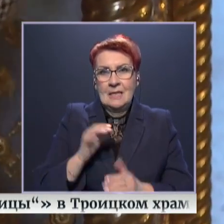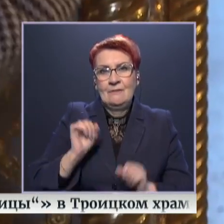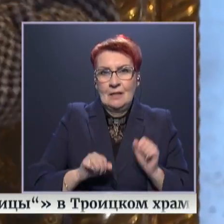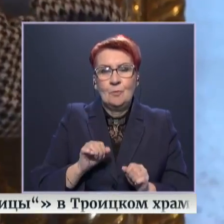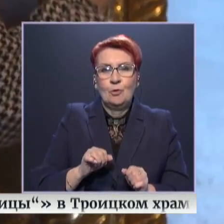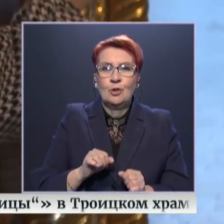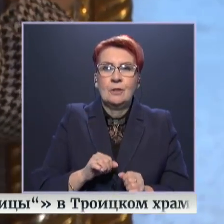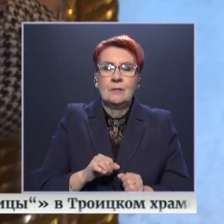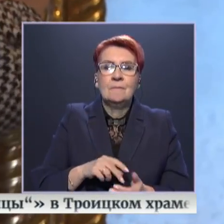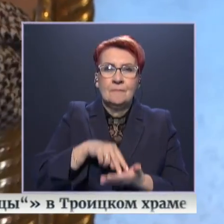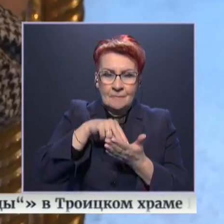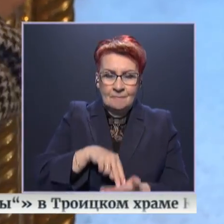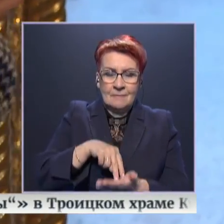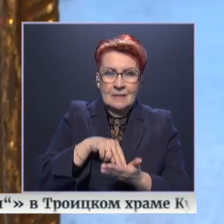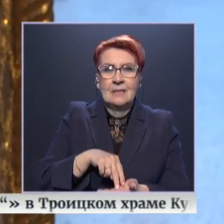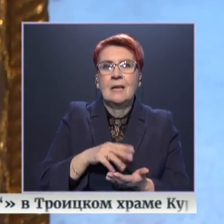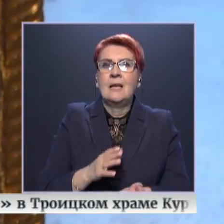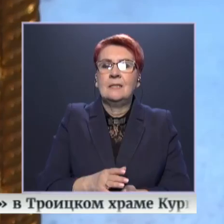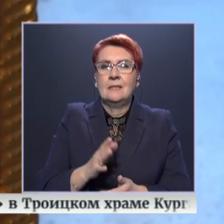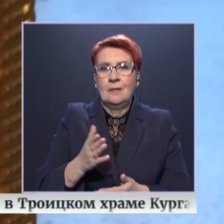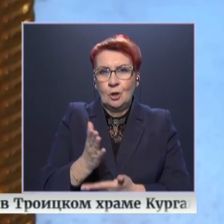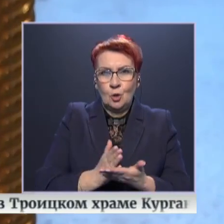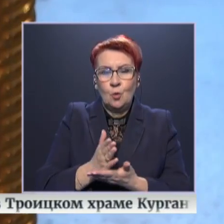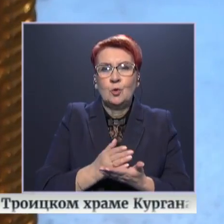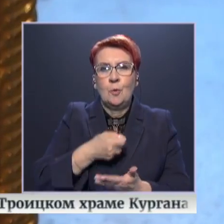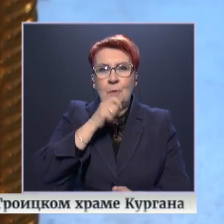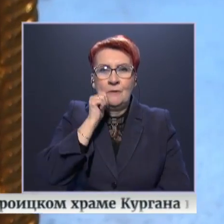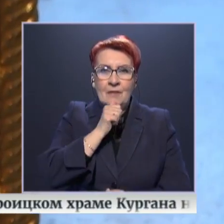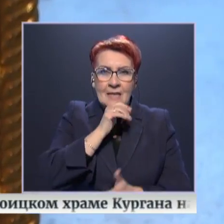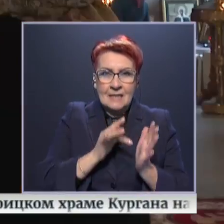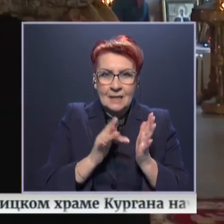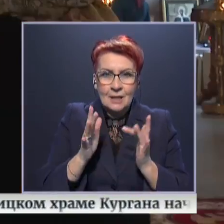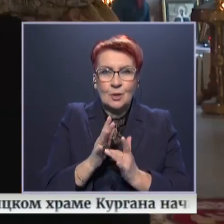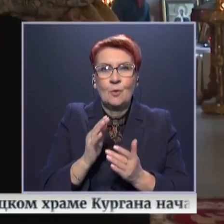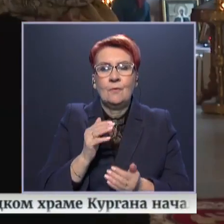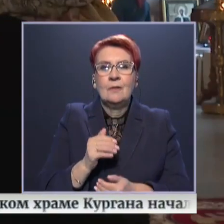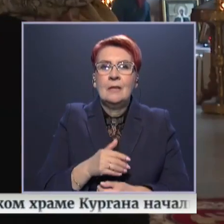всю службу исповедаться причаститься Вот они сейчас готовятся сегодня прям особенная служба потому